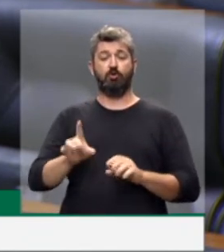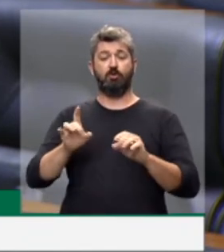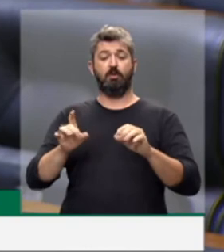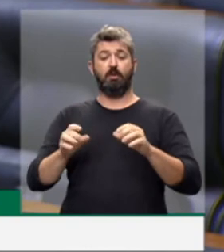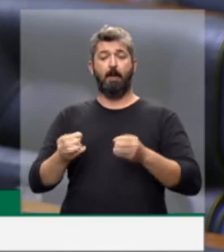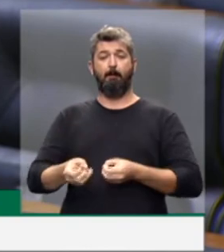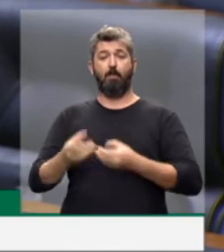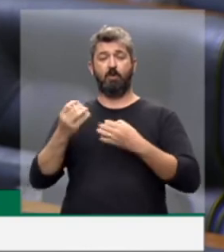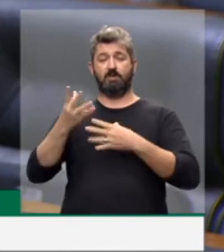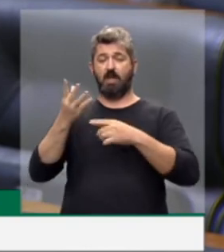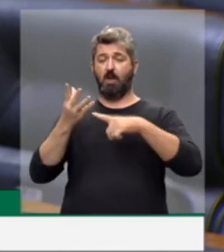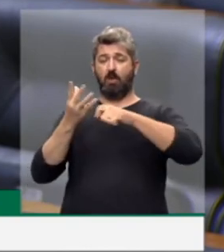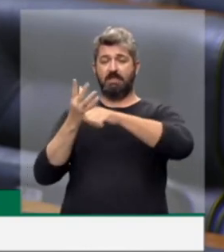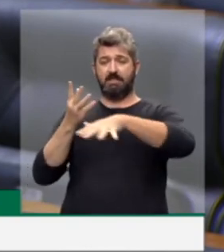RETIRA TODO O APOIO DAS ENERGIAS ENERGIAS... SÓ VAI